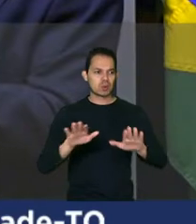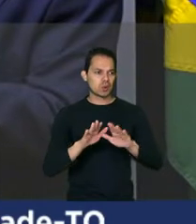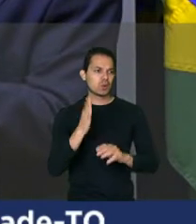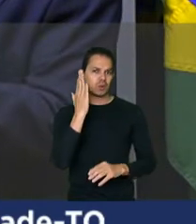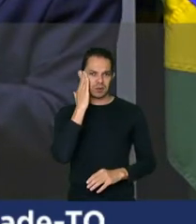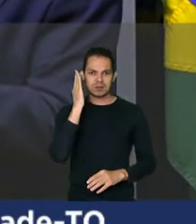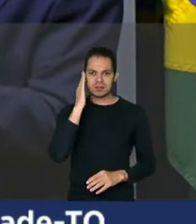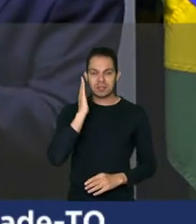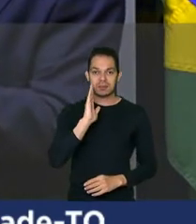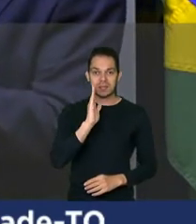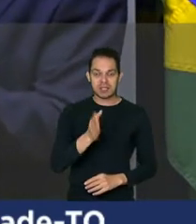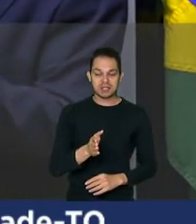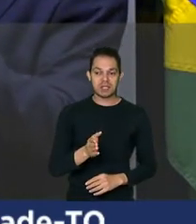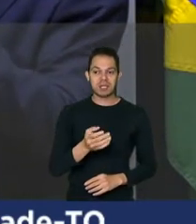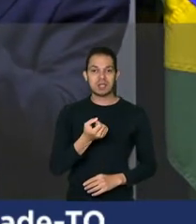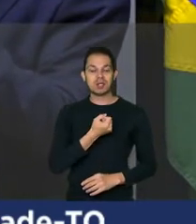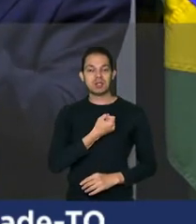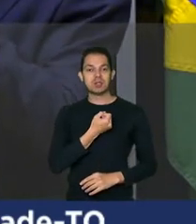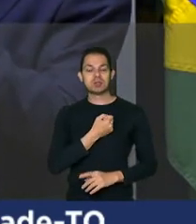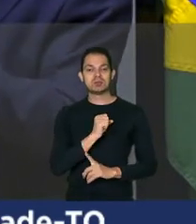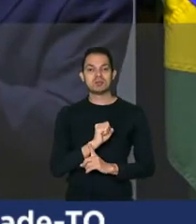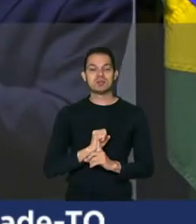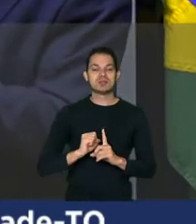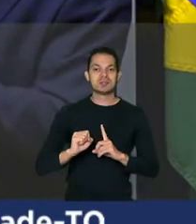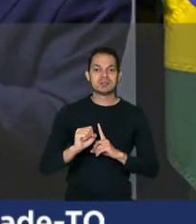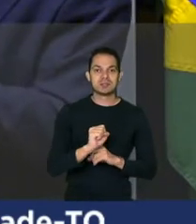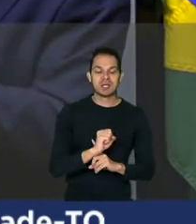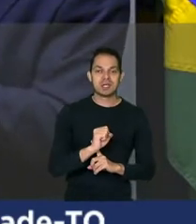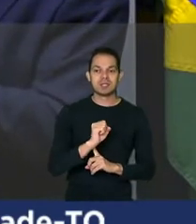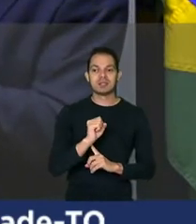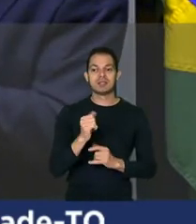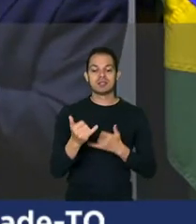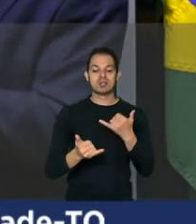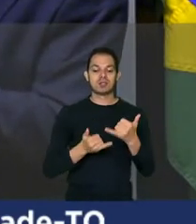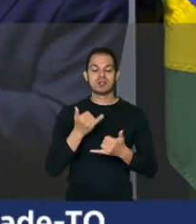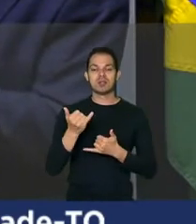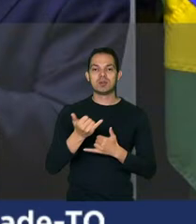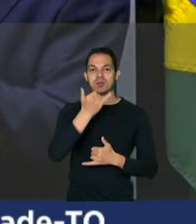NÓS PROVOCAMOS NESSE... NESSA LEGISLATURA. TODOS SABEM QUE OS NÚMEROS SOILZ, O MAIOR